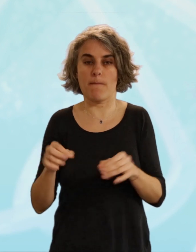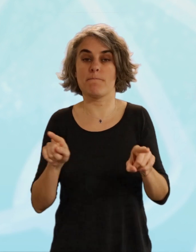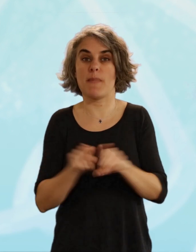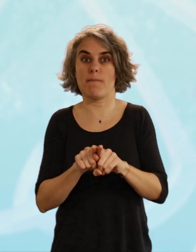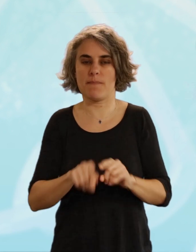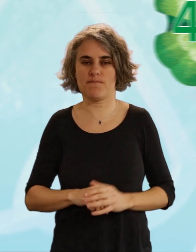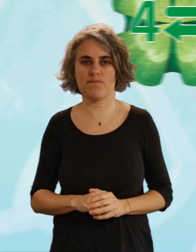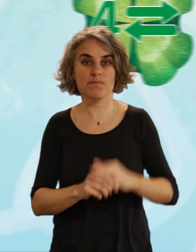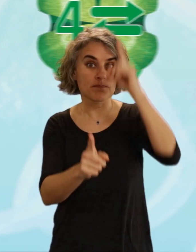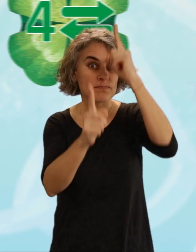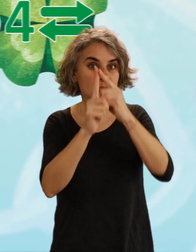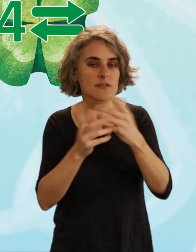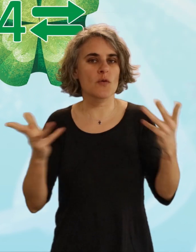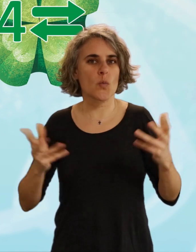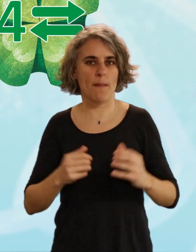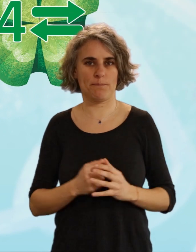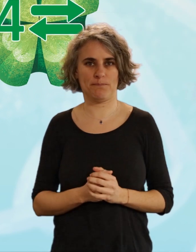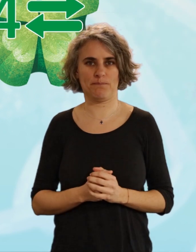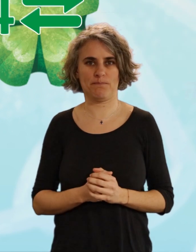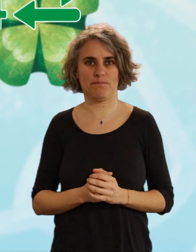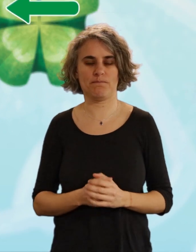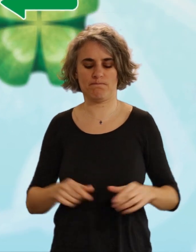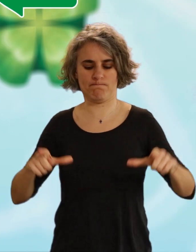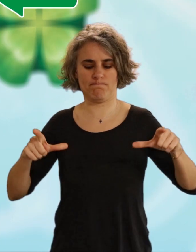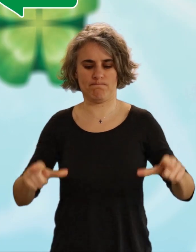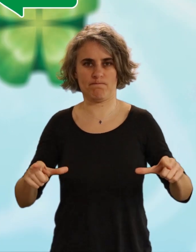But du jeu : Vous avez un maximum de coups autorisés